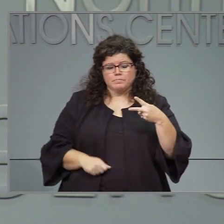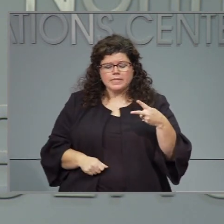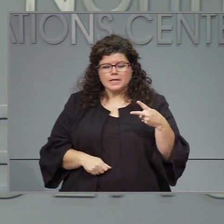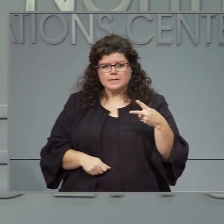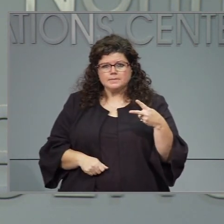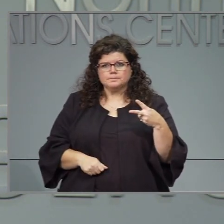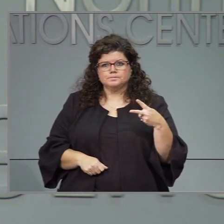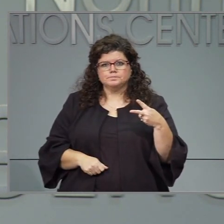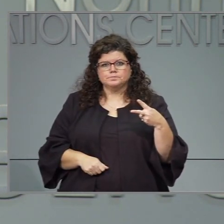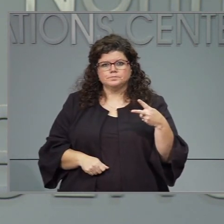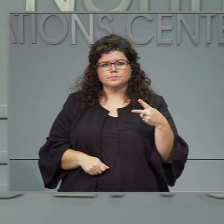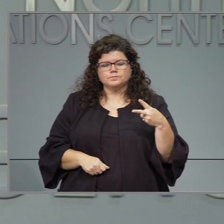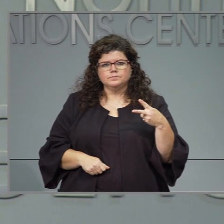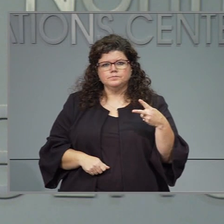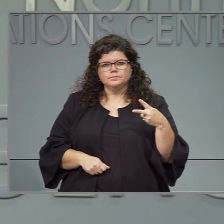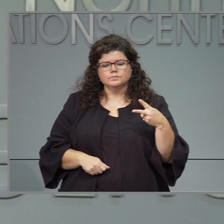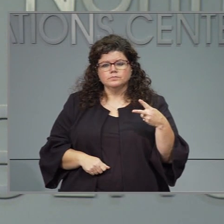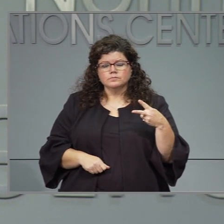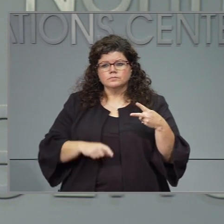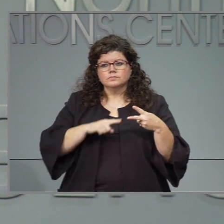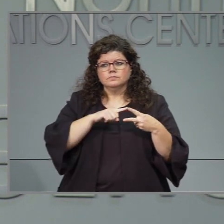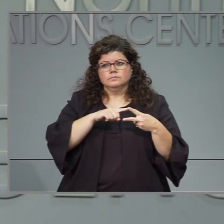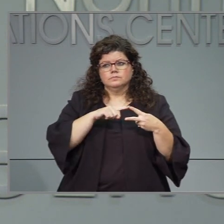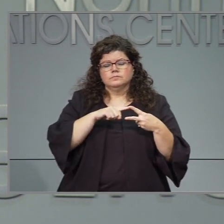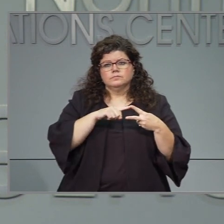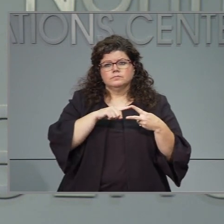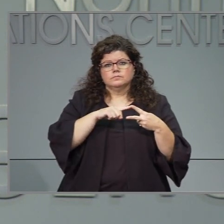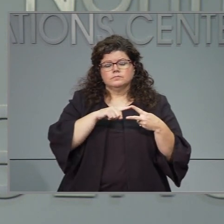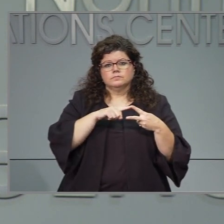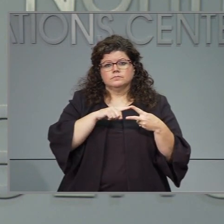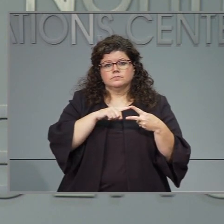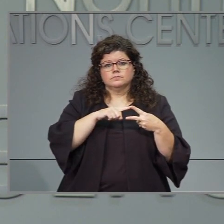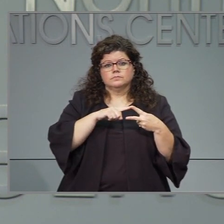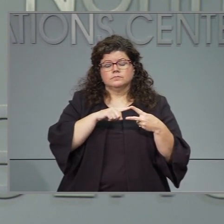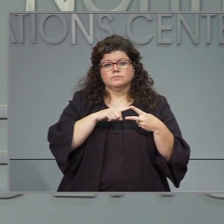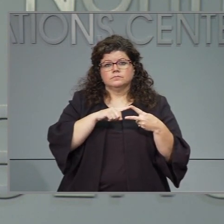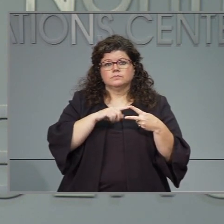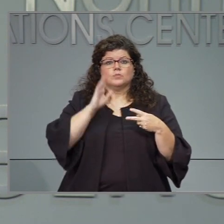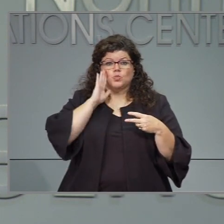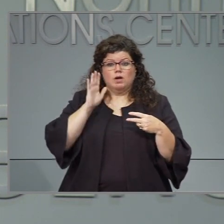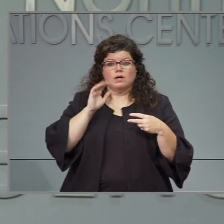parte de su pregunta qué nosotros vamos a tomar estas